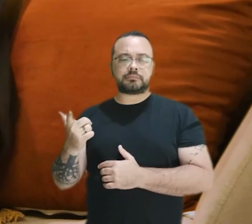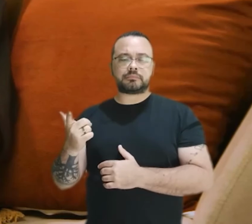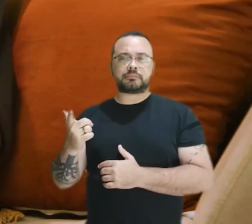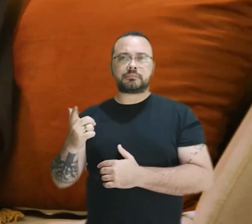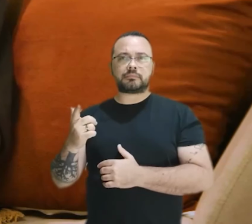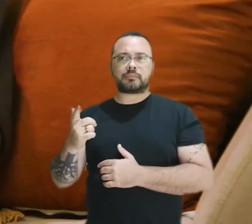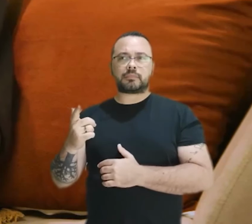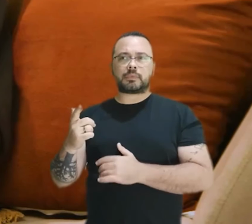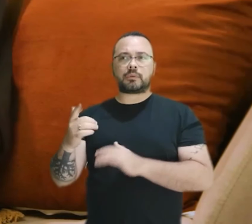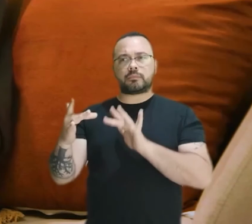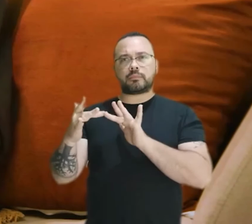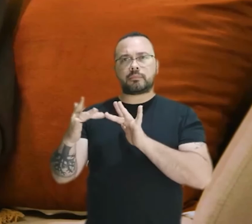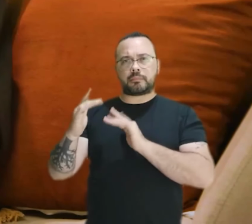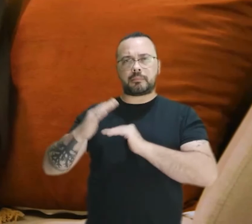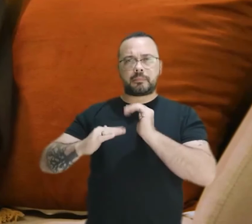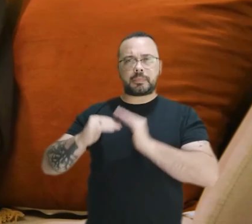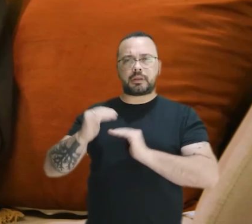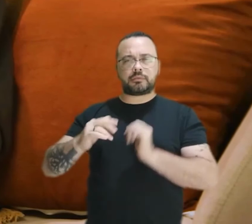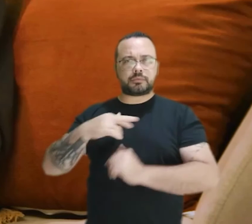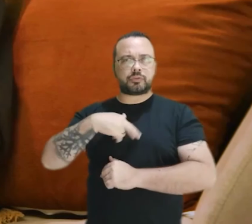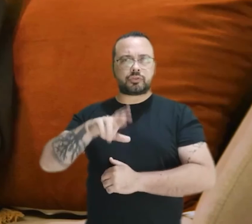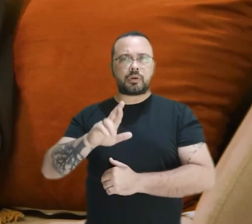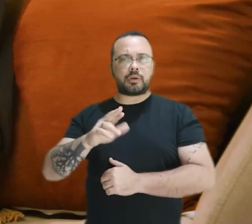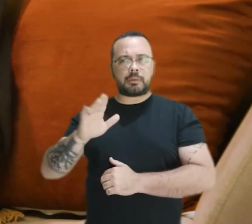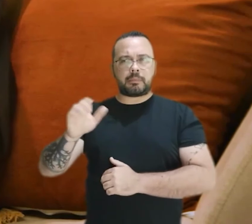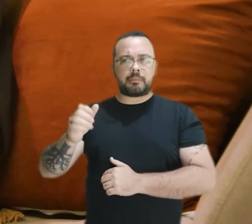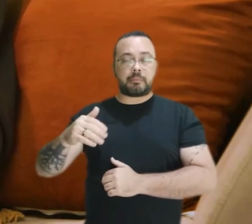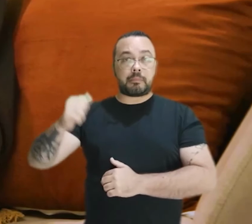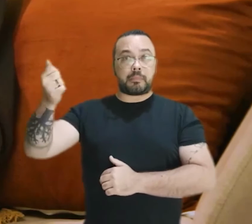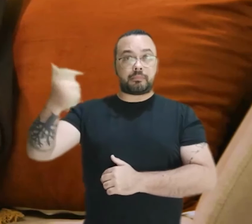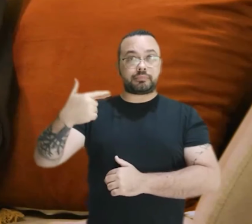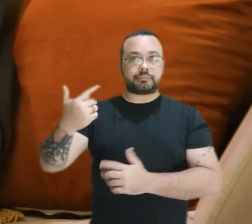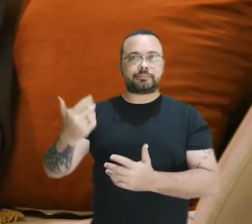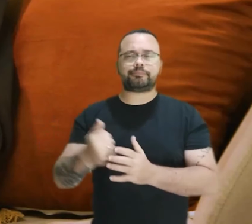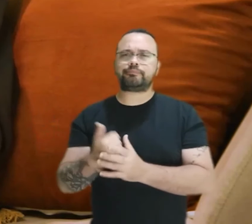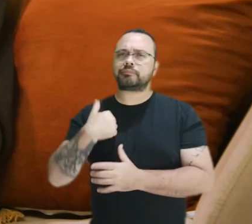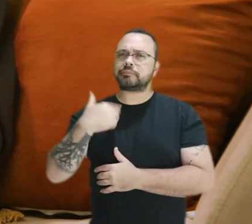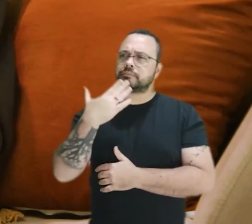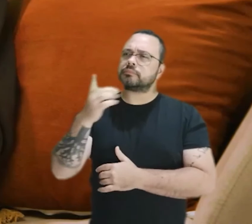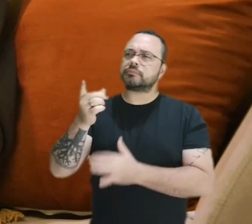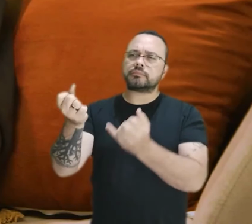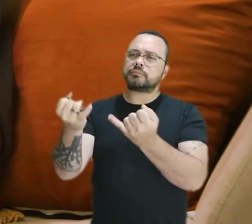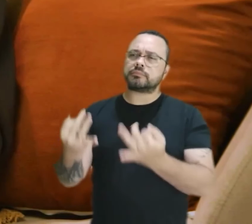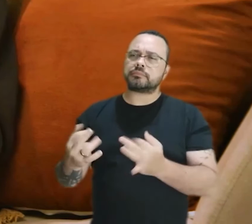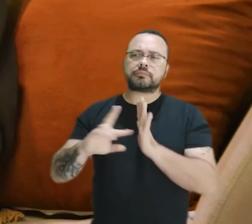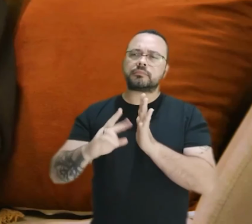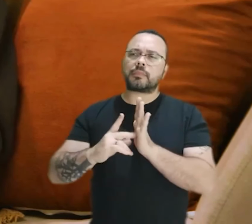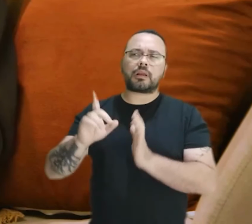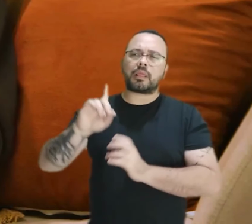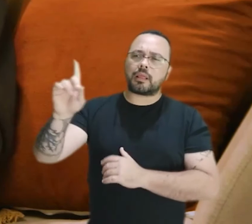uma relação com isso, muito mais do que eu, e a gente pediu que ela explicasse, então, o que era Deus pra ela,